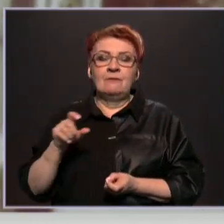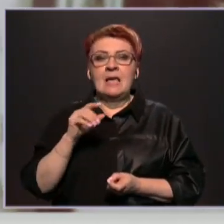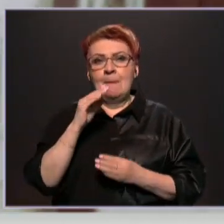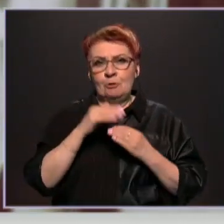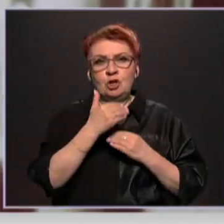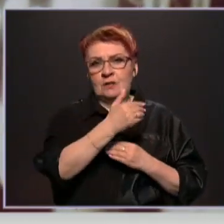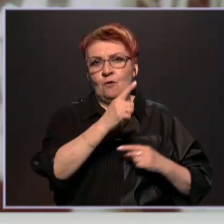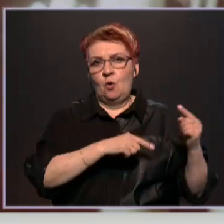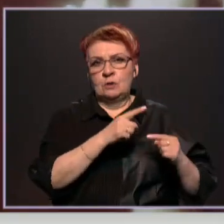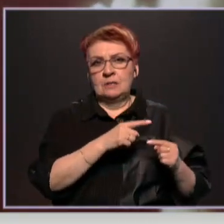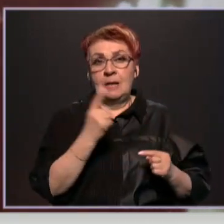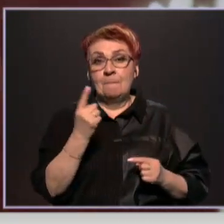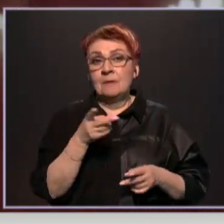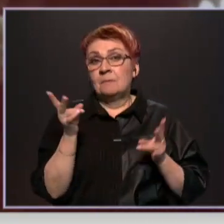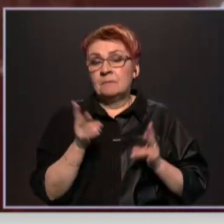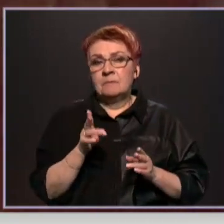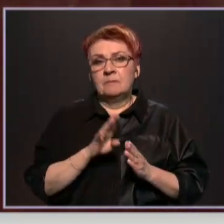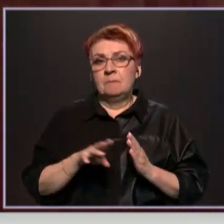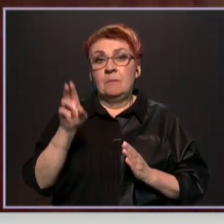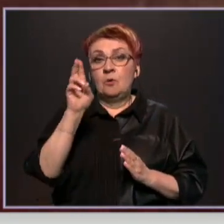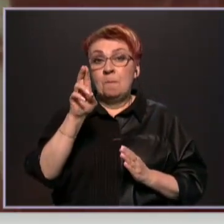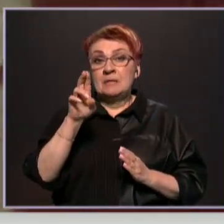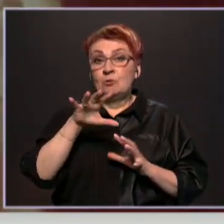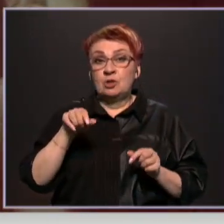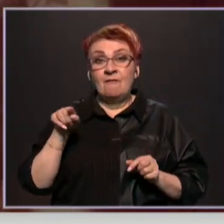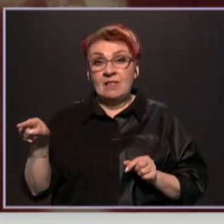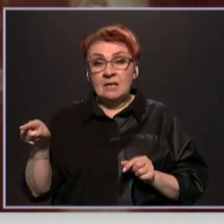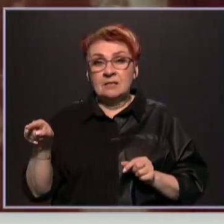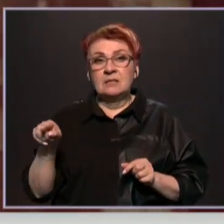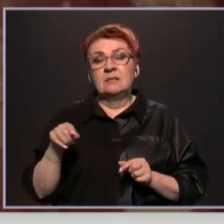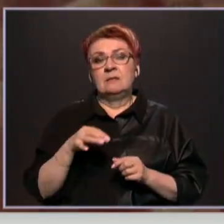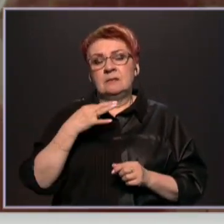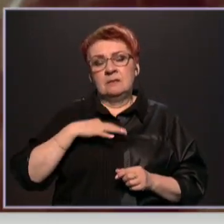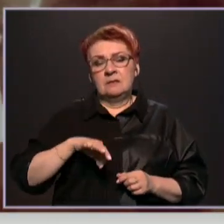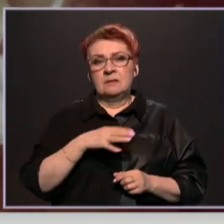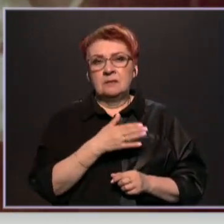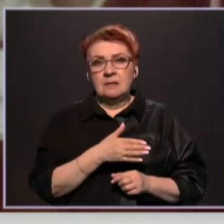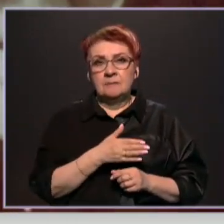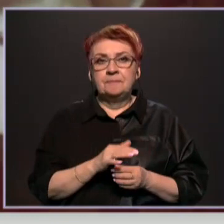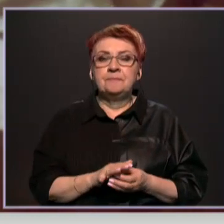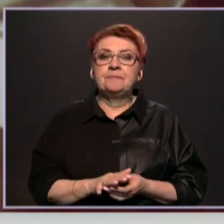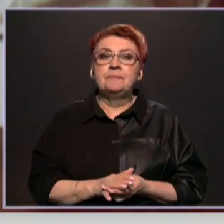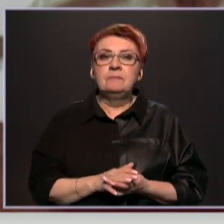первым пострадал от безбожной власти Сына отца Сергия соломщик одного из сел Ростовского уезда